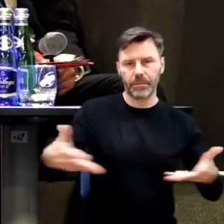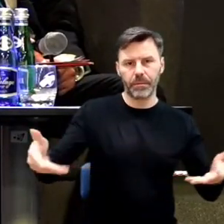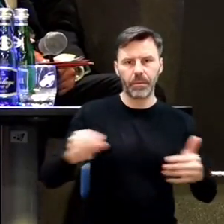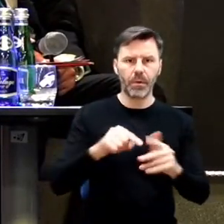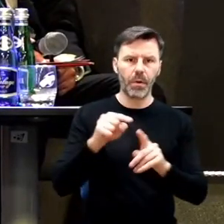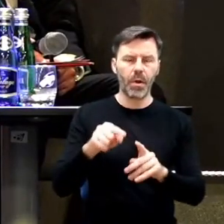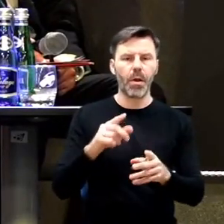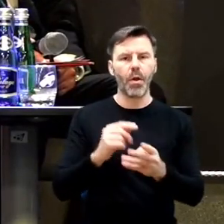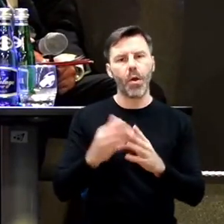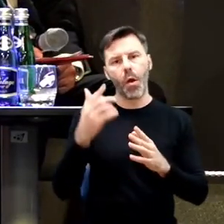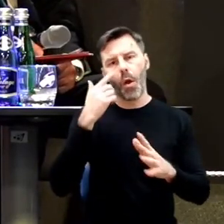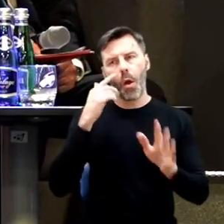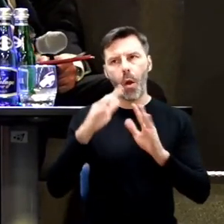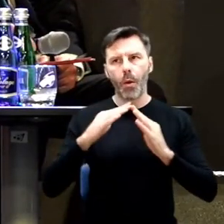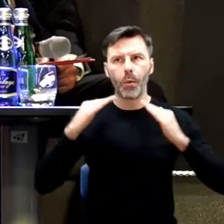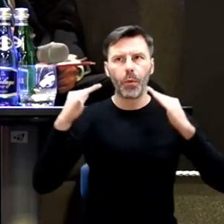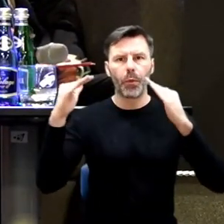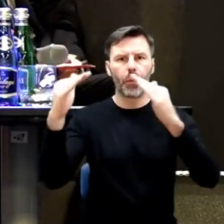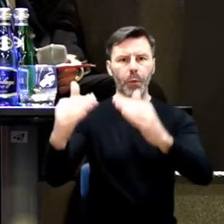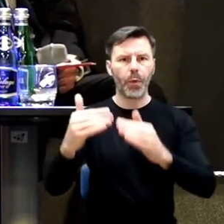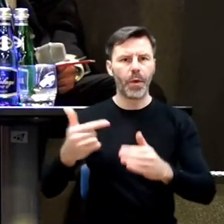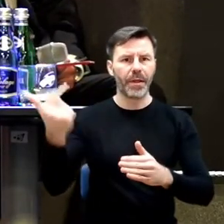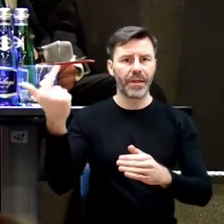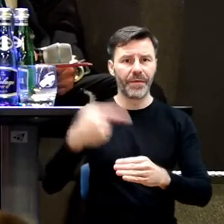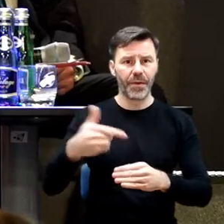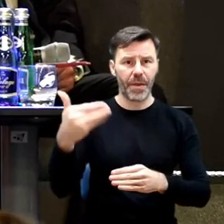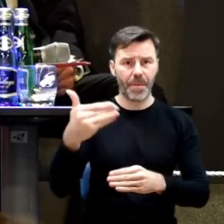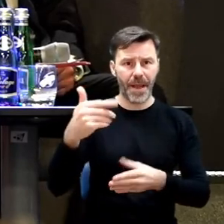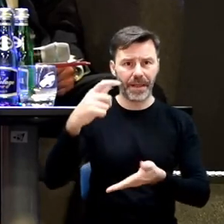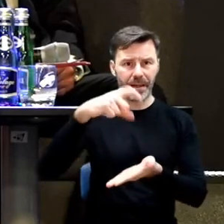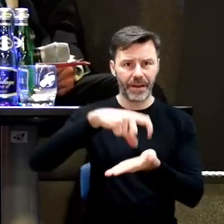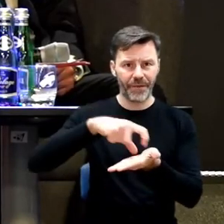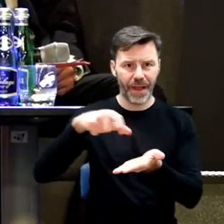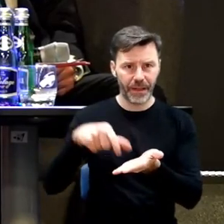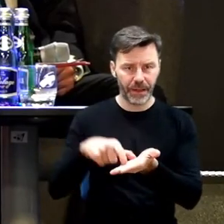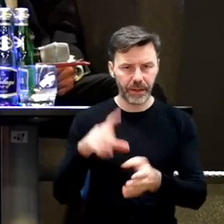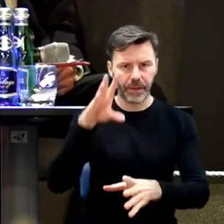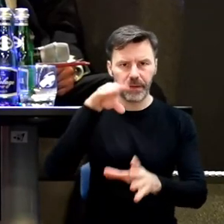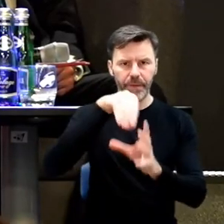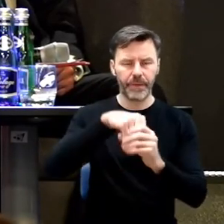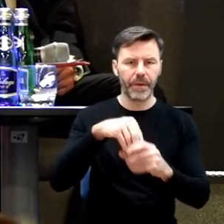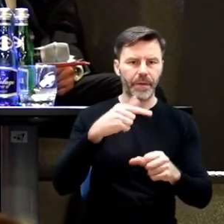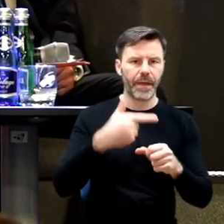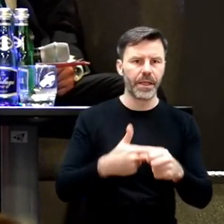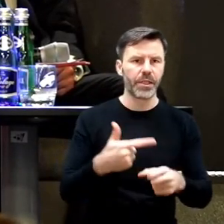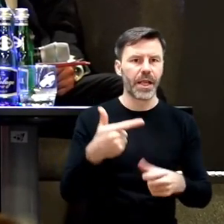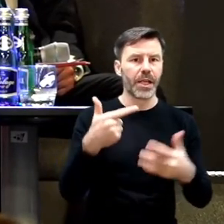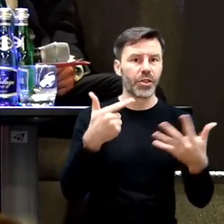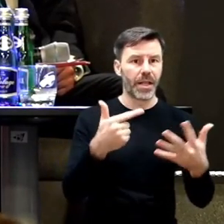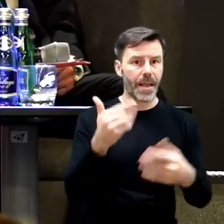metrów kwadratowych, składa się z 27 mieszkań w czterech różnych typach, od mniejszych do większych